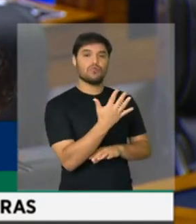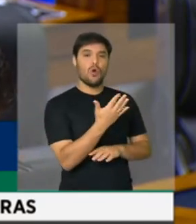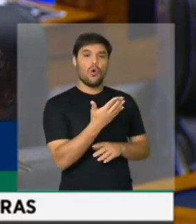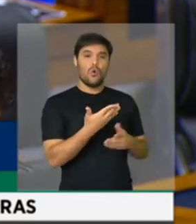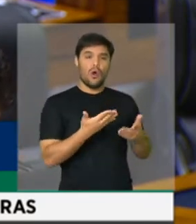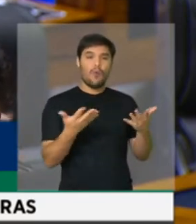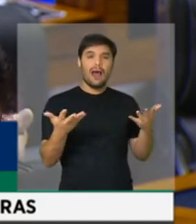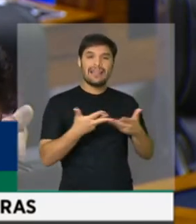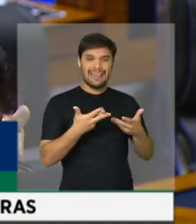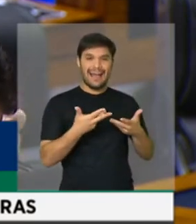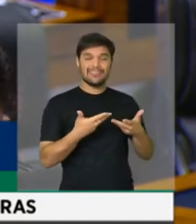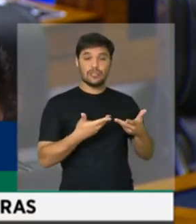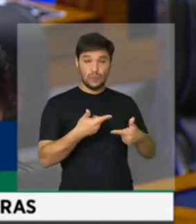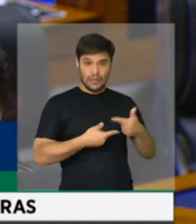PENSA NAS PESSOAS. POR ISSO